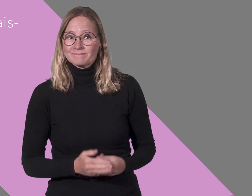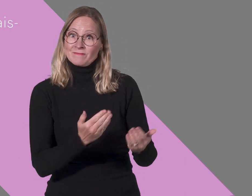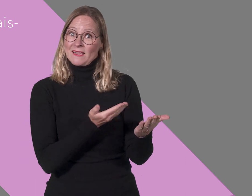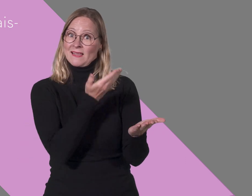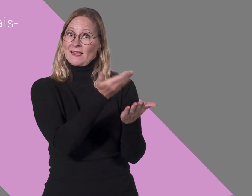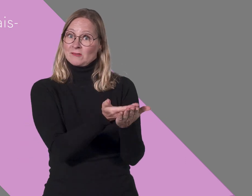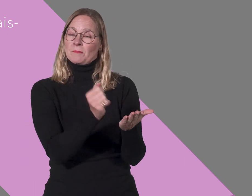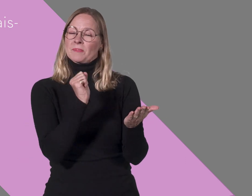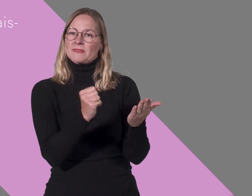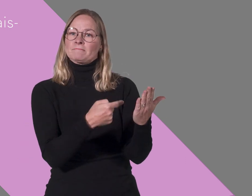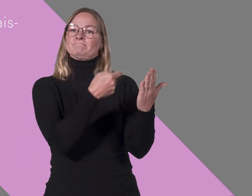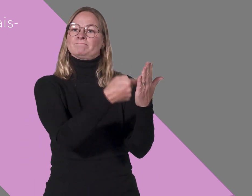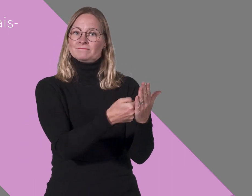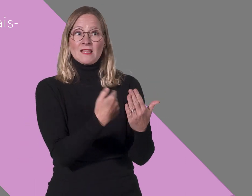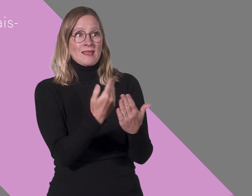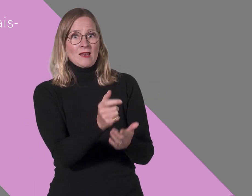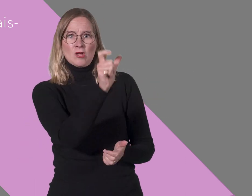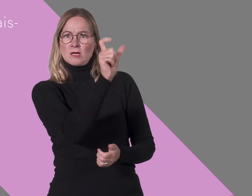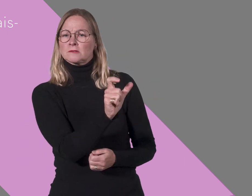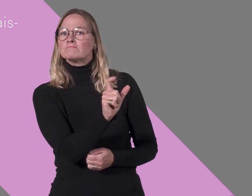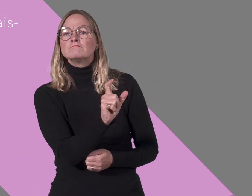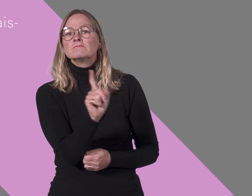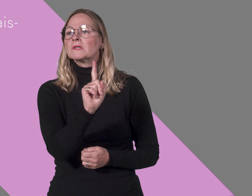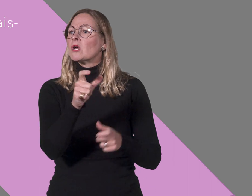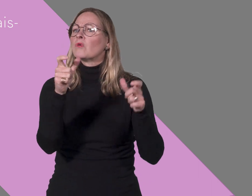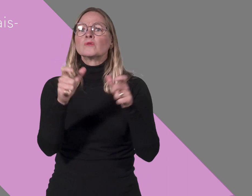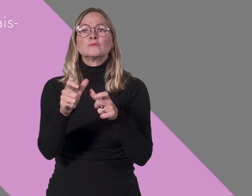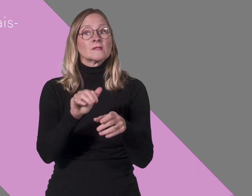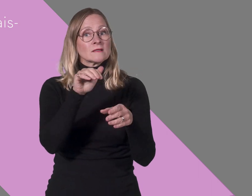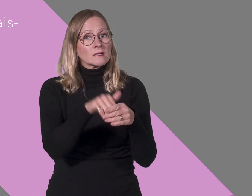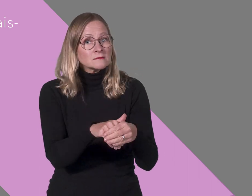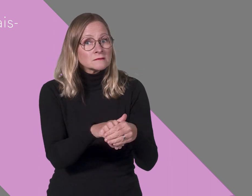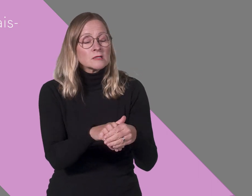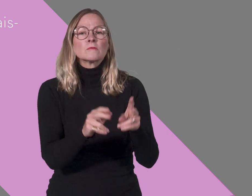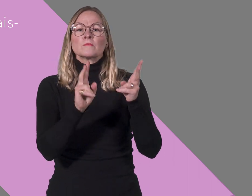Ehdotuksesta tulee ilmetä, minkä yhdistyksen jäsen ehdokas on -